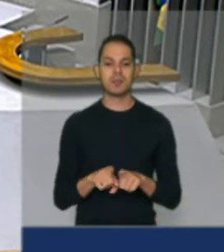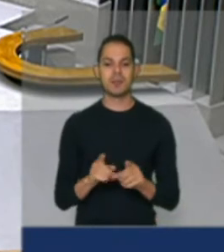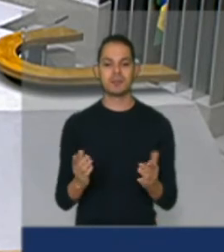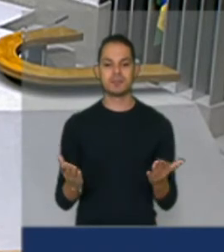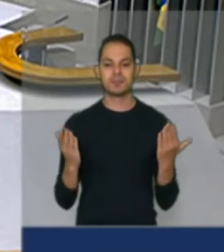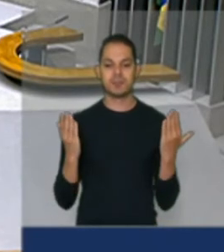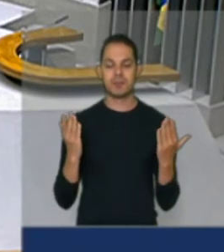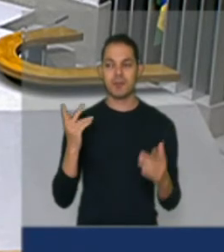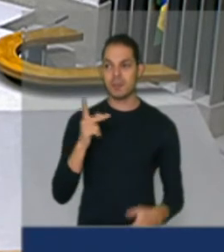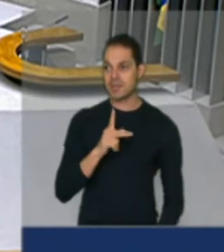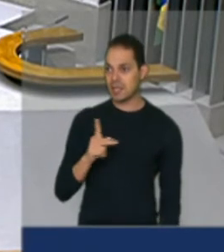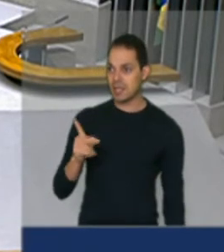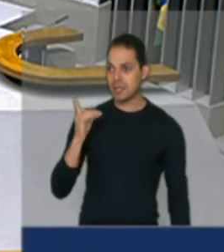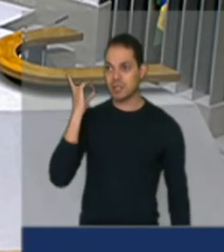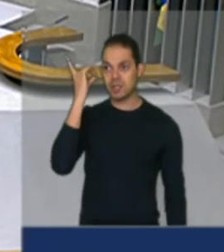O CONGRESSO, A CÂMARA DOS